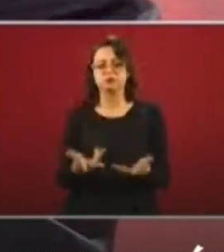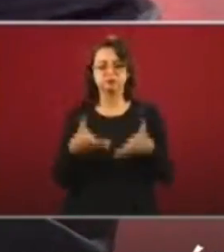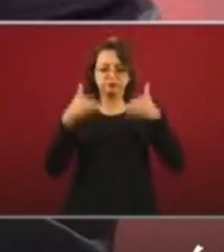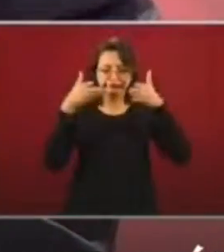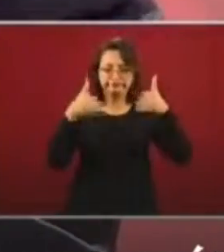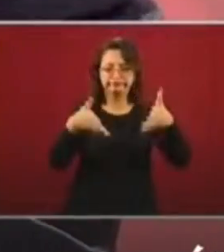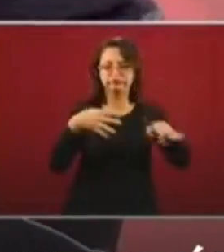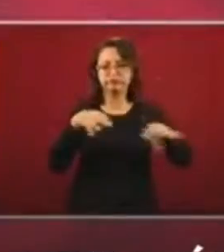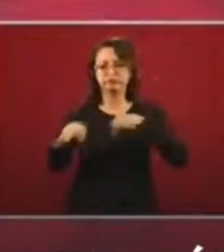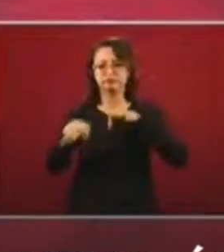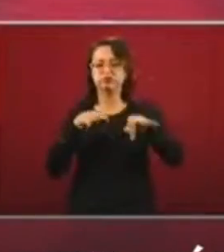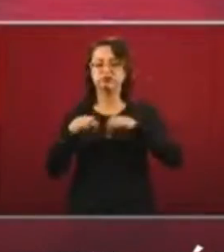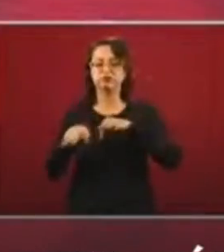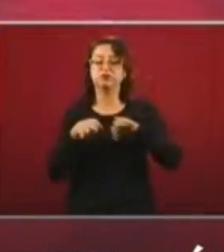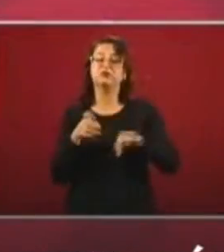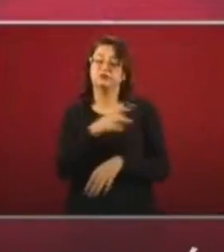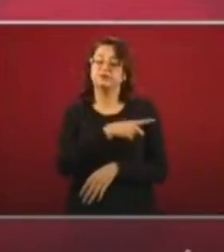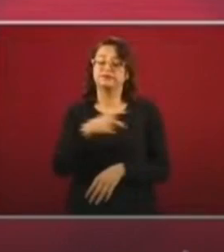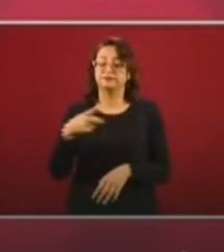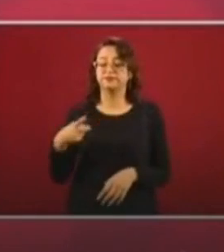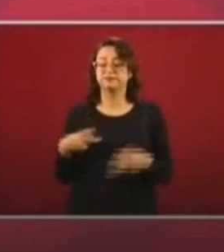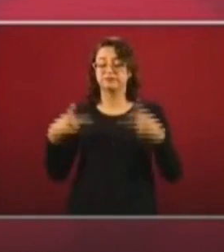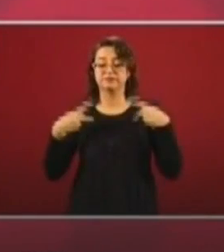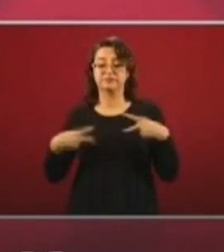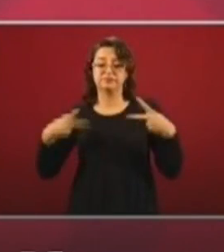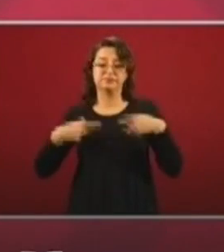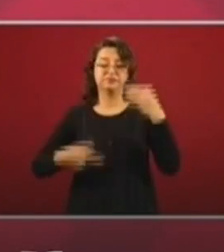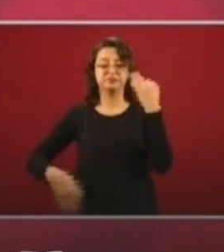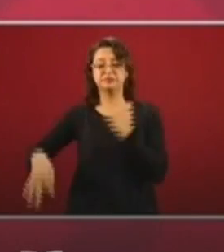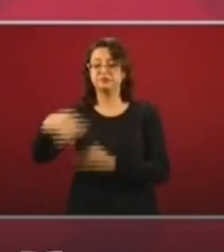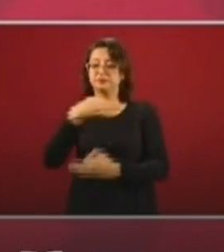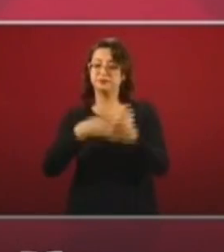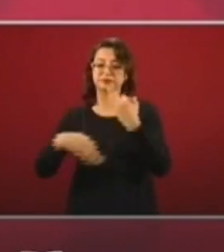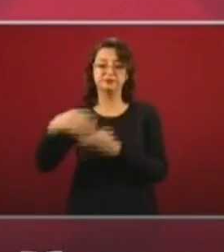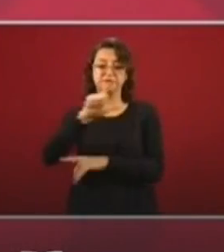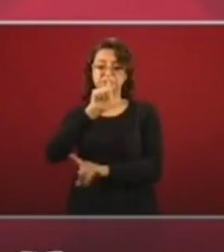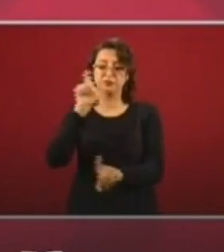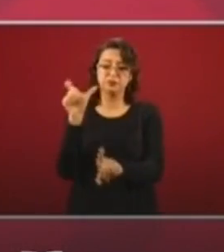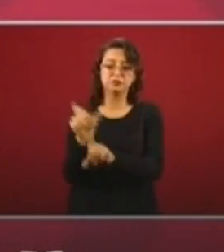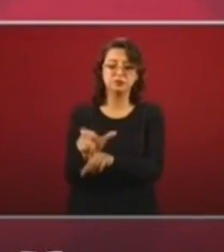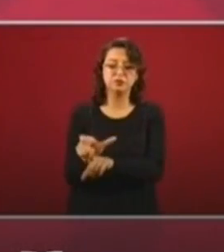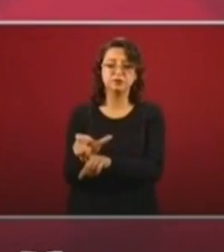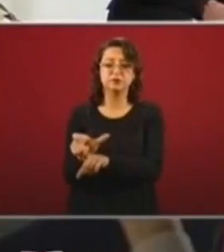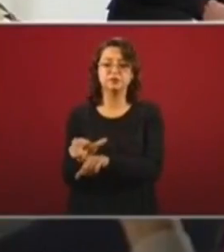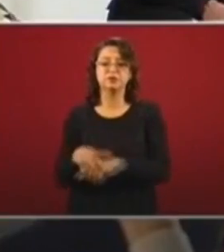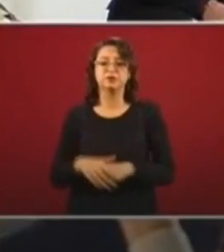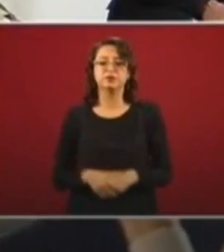ES LAMENTABLE QUE ESTO PASE DUELE MUCHO LO QUE PASA POR LA